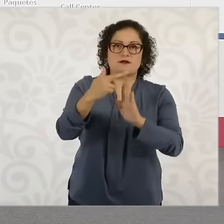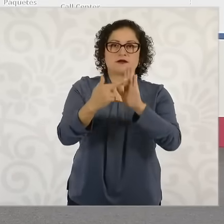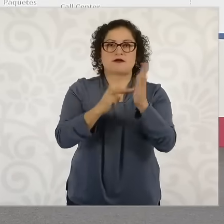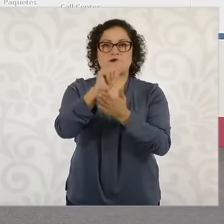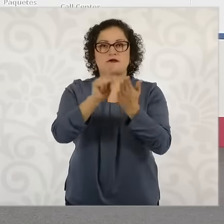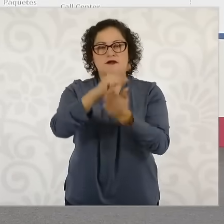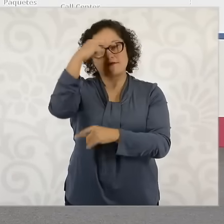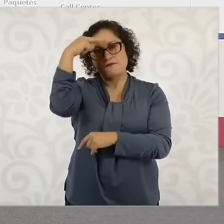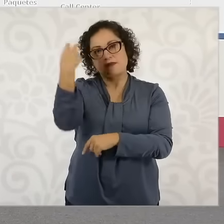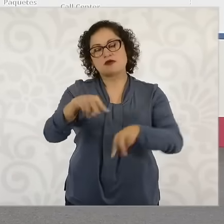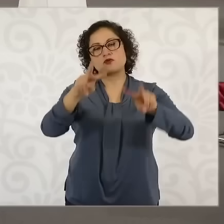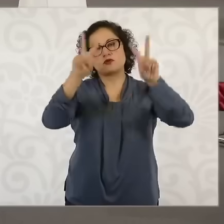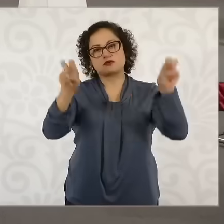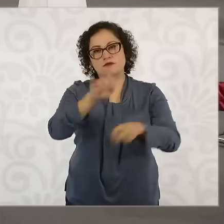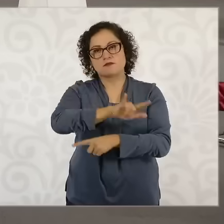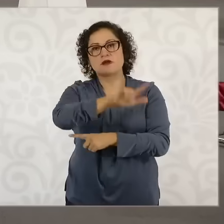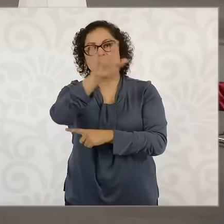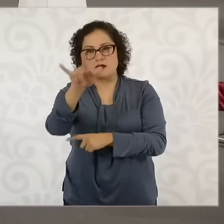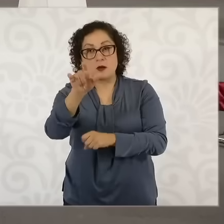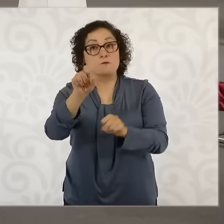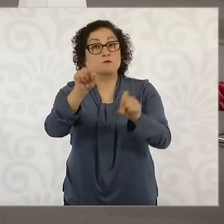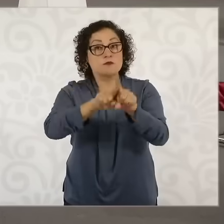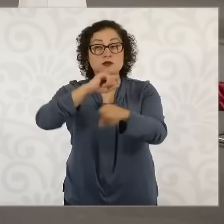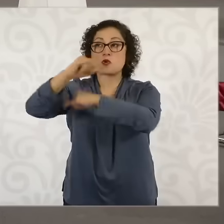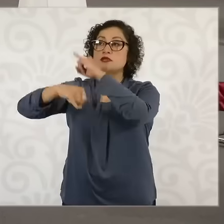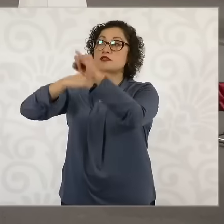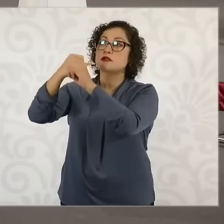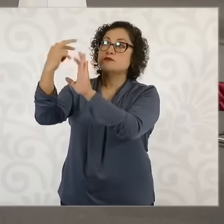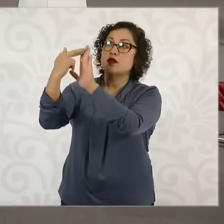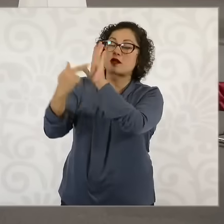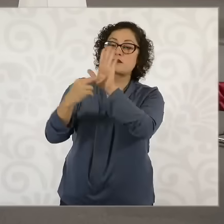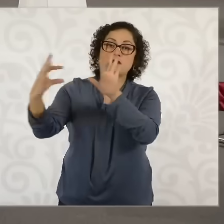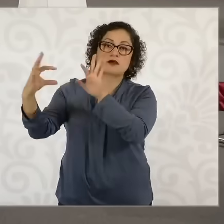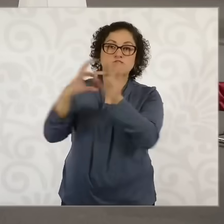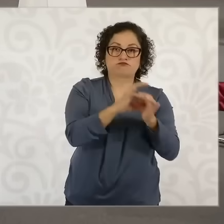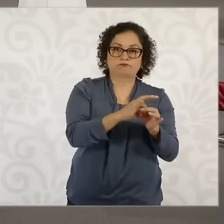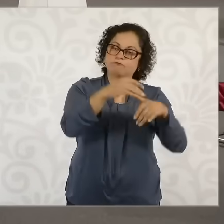ajustada a estándares internacionales para operar de manera segura estas nuevas aeronaves. Nuestra